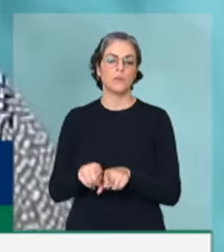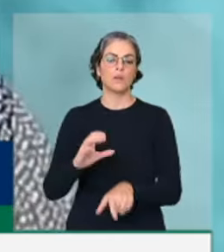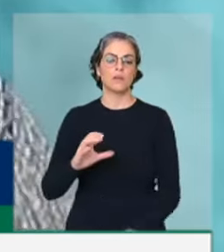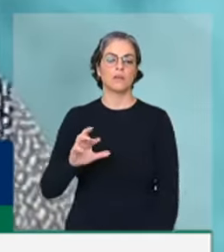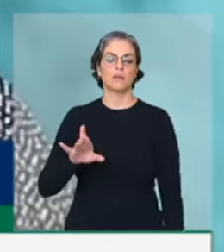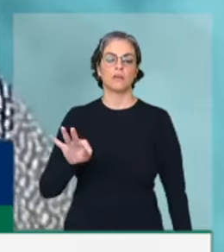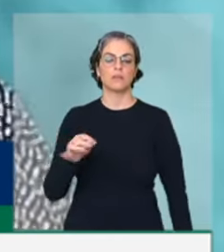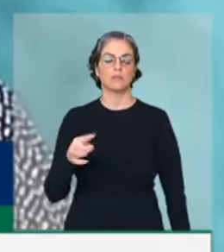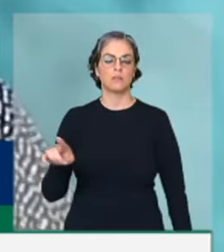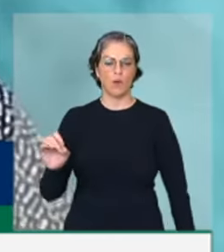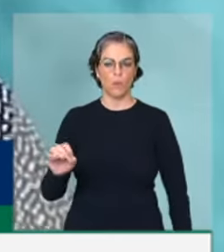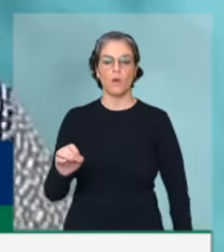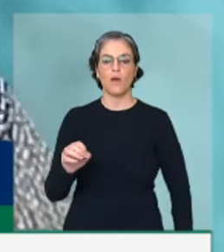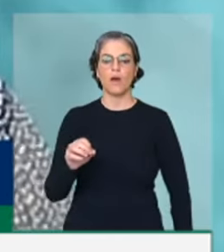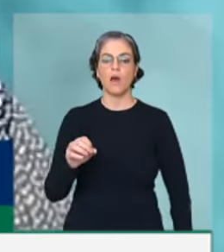PORQUE, NOS ENCONTRAMOS NO HUMANISMO. E FOI ASSIM QUE